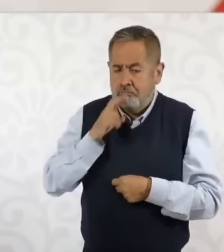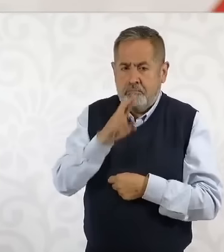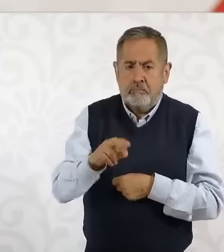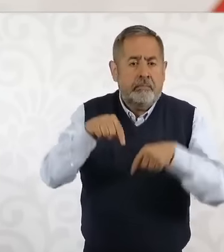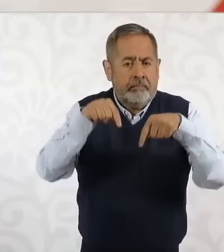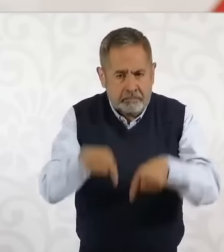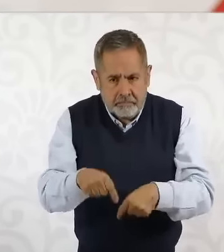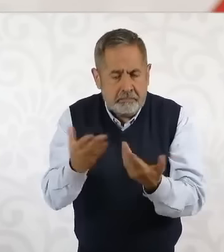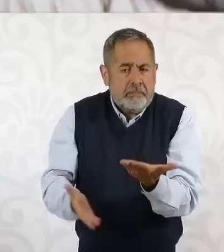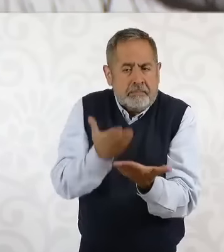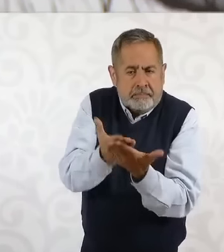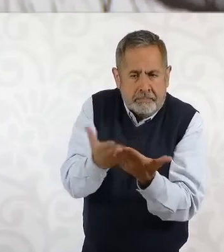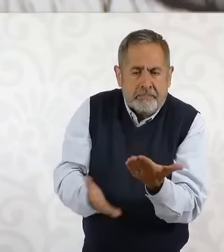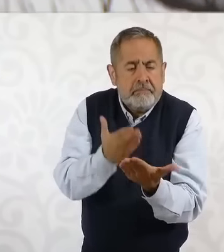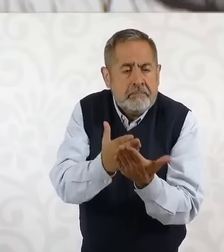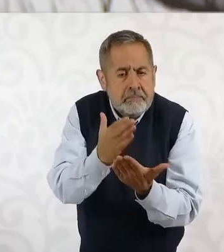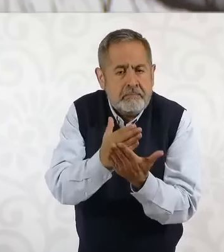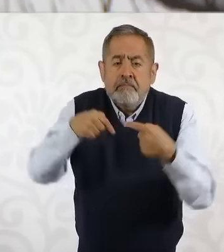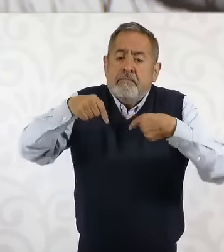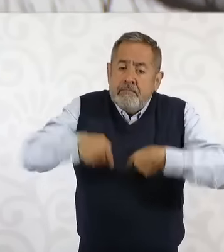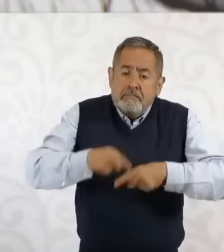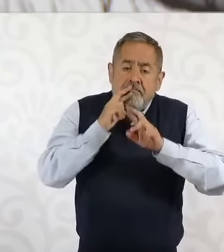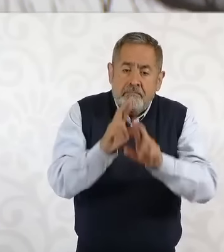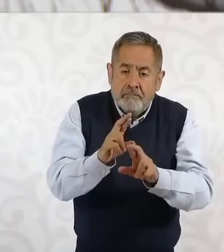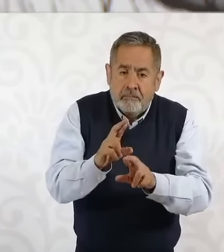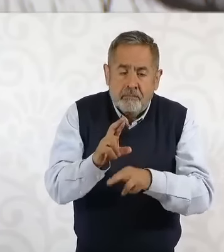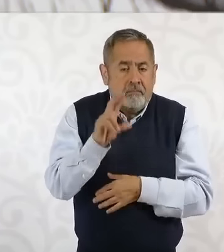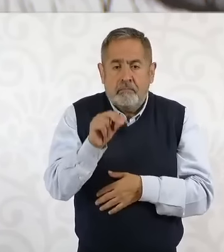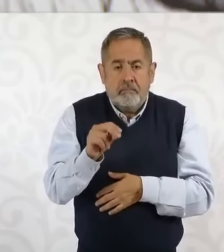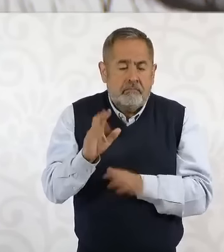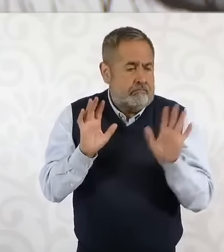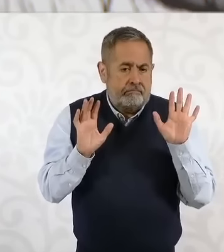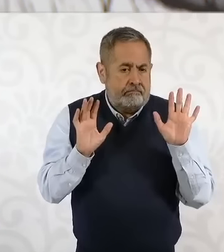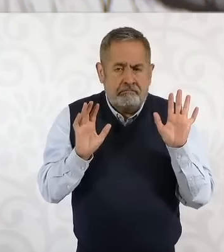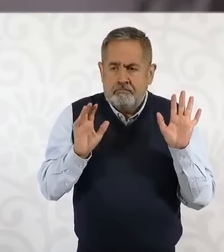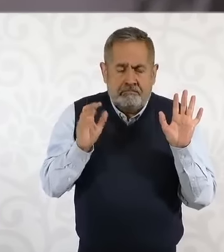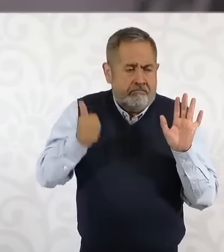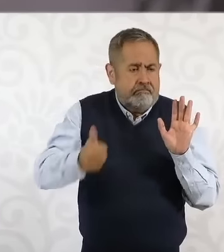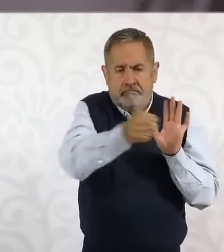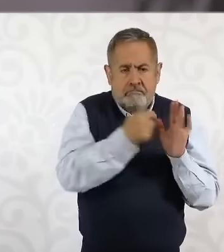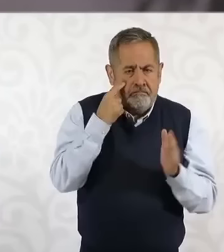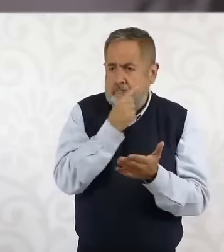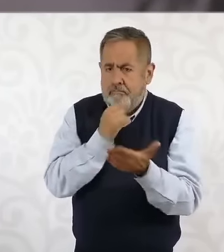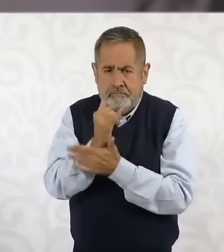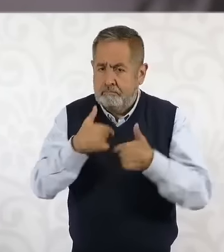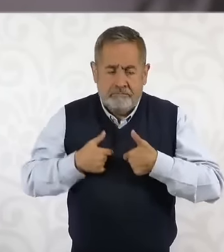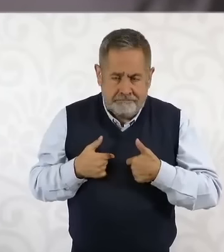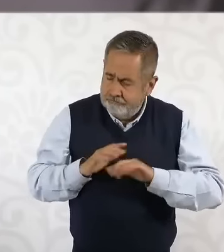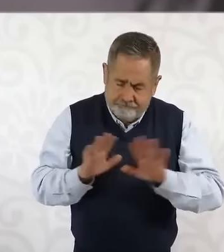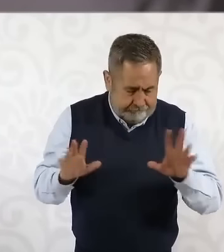pueden plantear los temas, pero cada quien pues tiene su espacio, ¿no?, de difusión y el debate